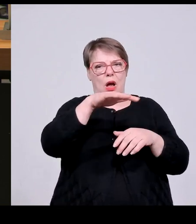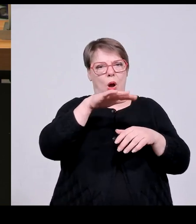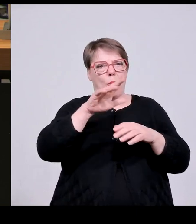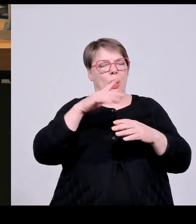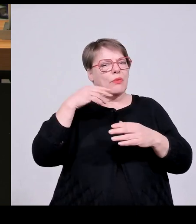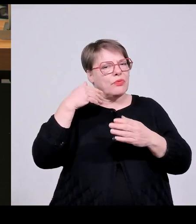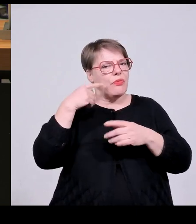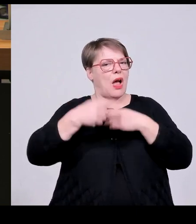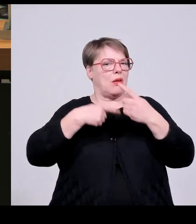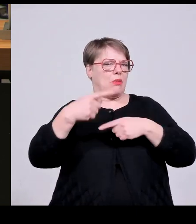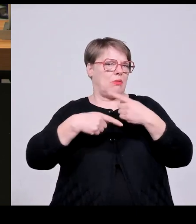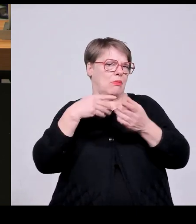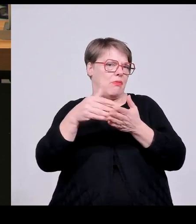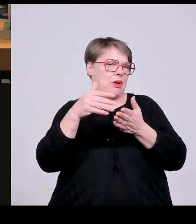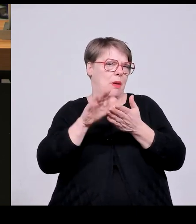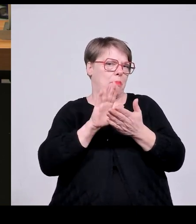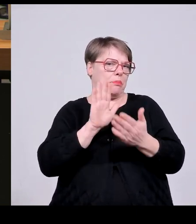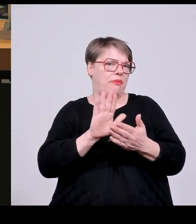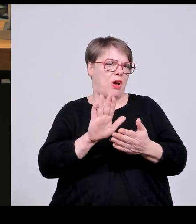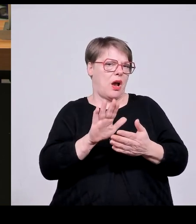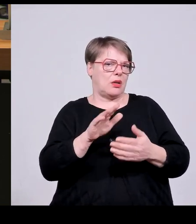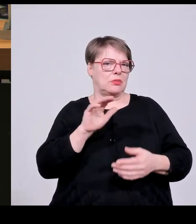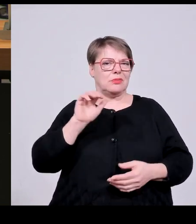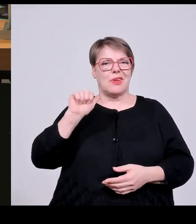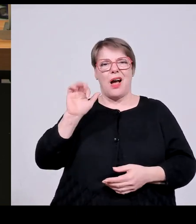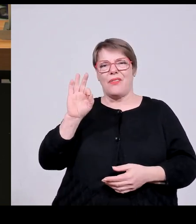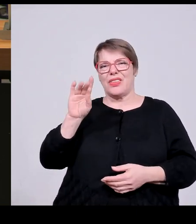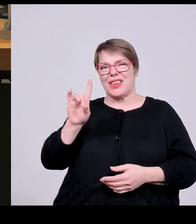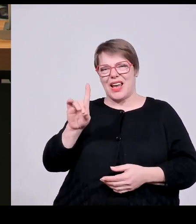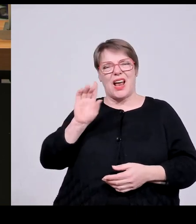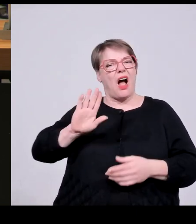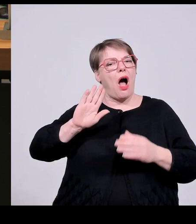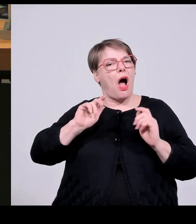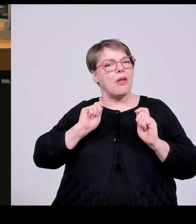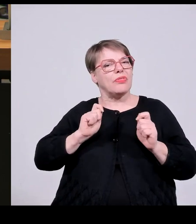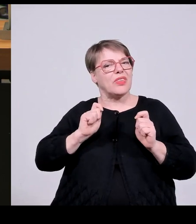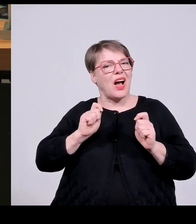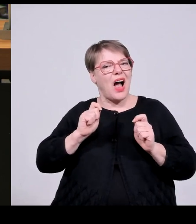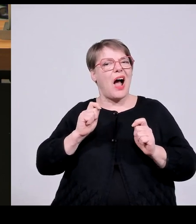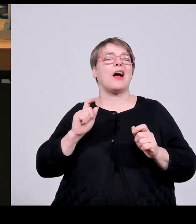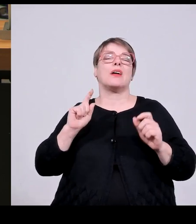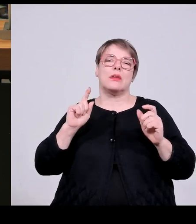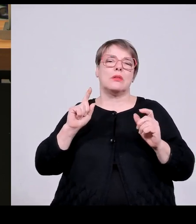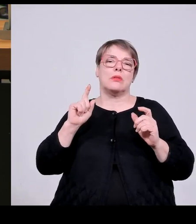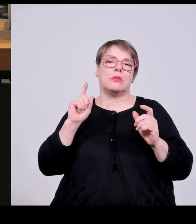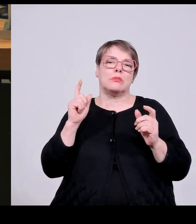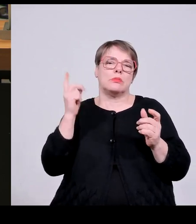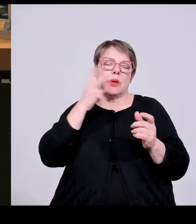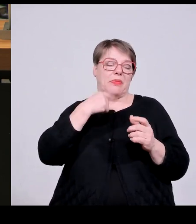Die guten Gründe wurden hier teilweise schon dargelegt, dieser Antrag ist untauglich mit Blick auf die